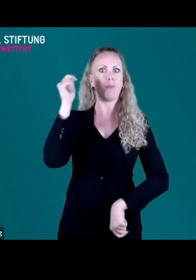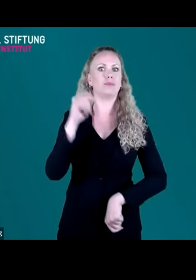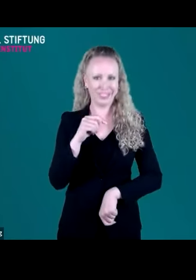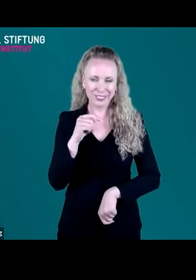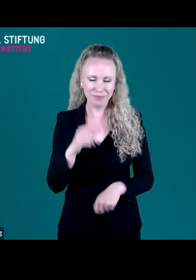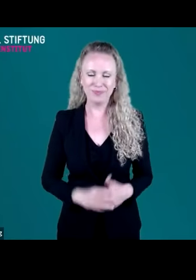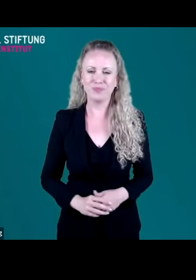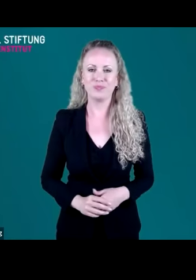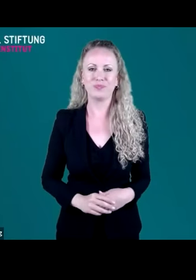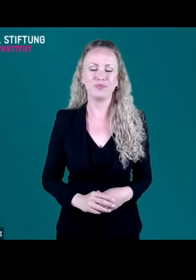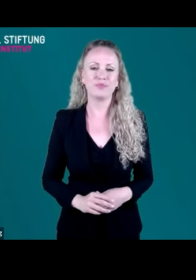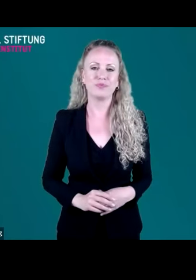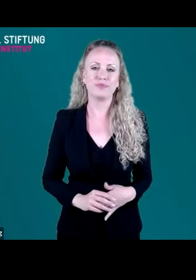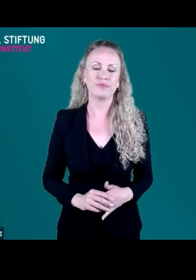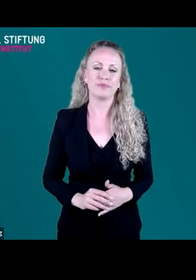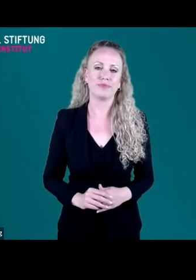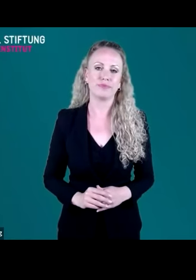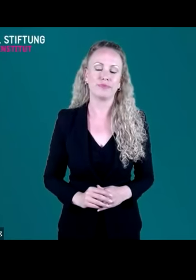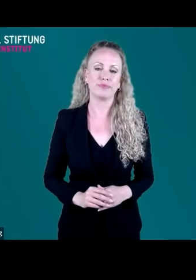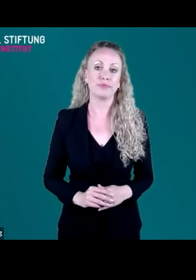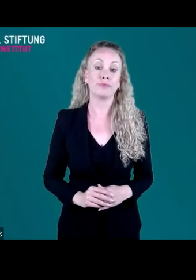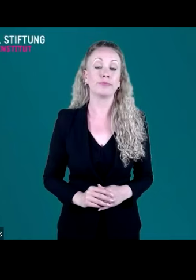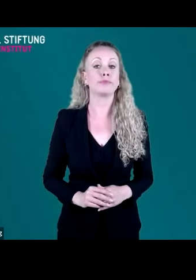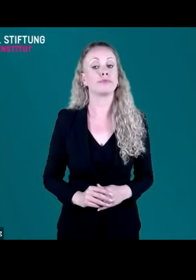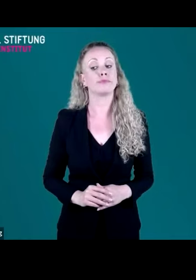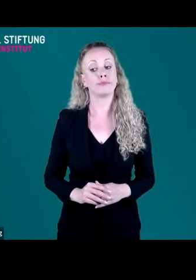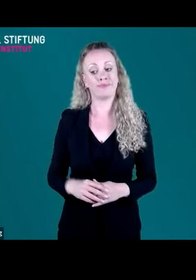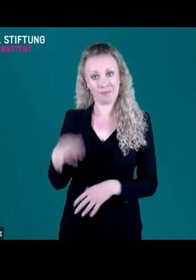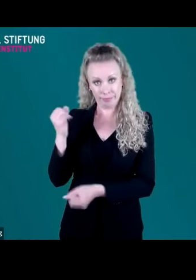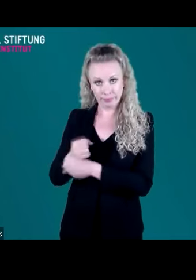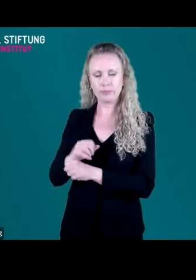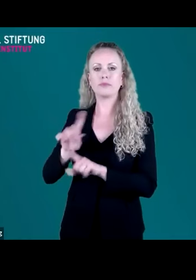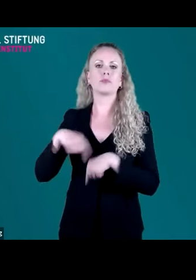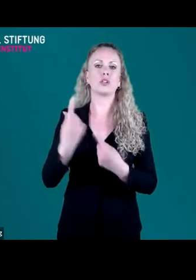Sie können dann in diesem anschließenden Gespräch Ihre Fragen einbringen.